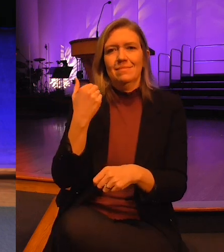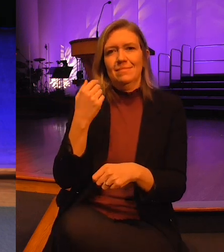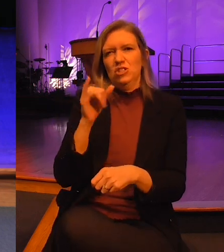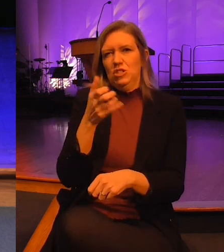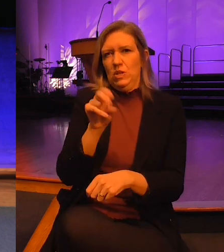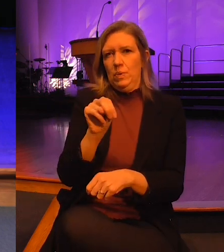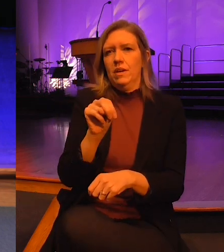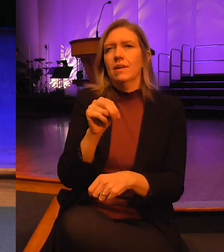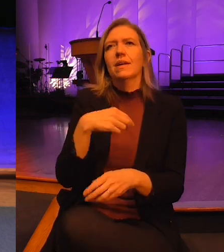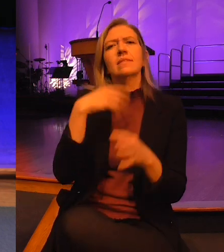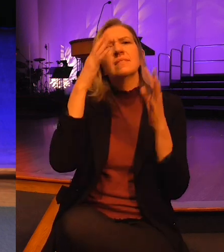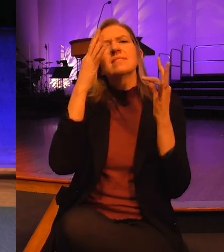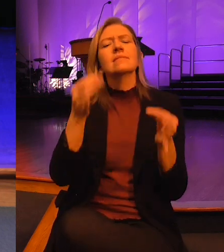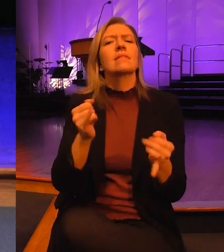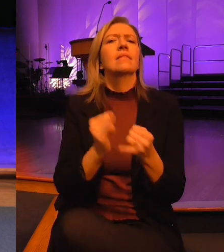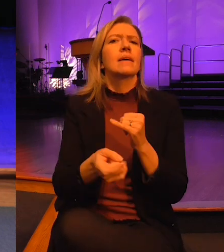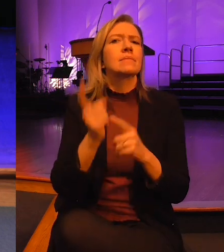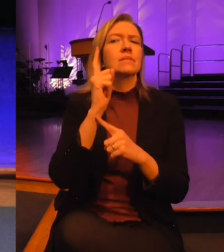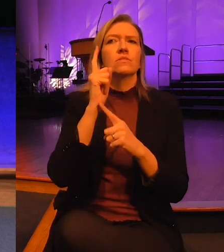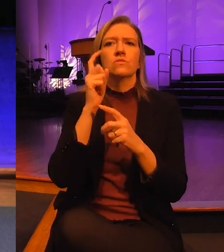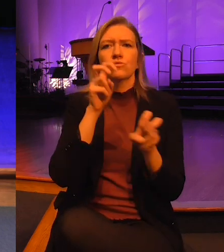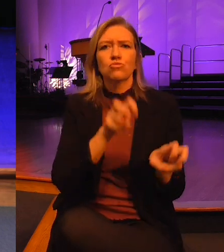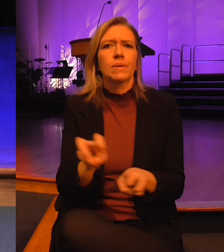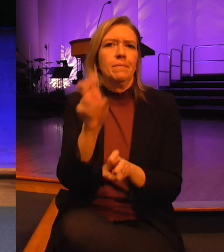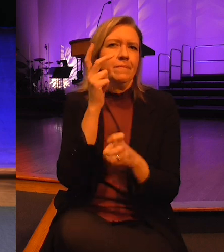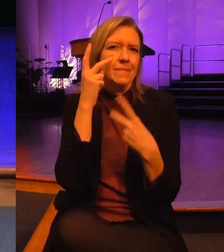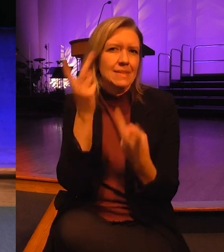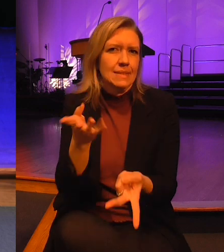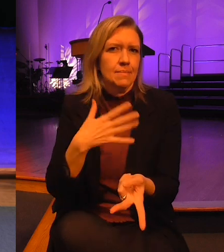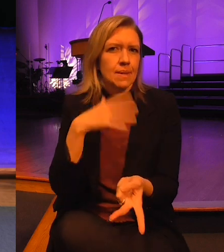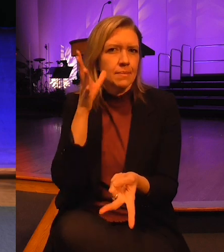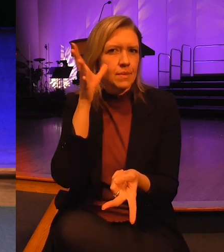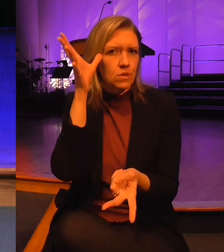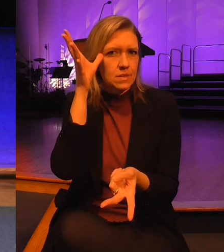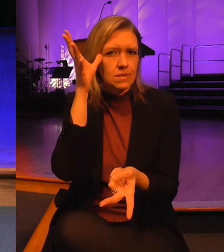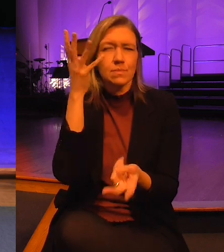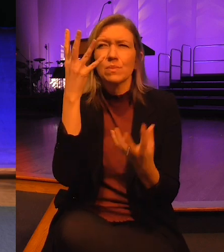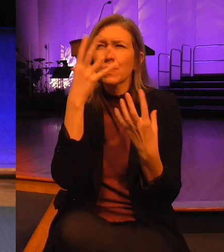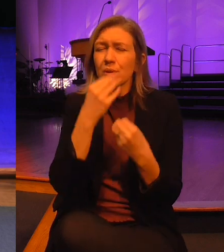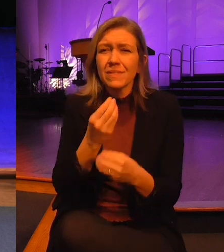padres y tuvimos una hermosa cena juntos e incluso me quedé en su casa durante aproximadamente un